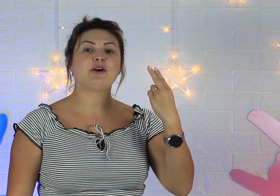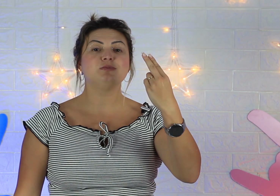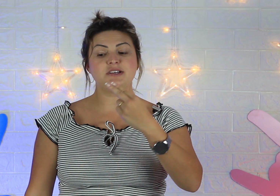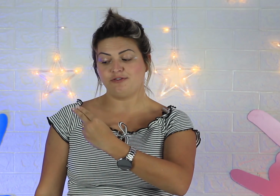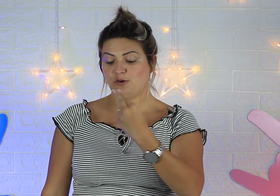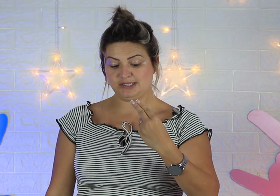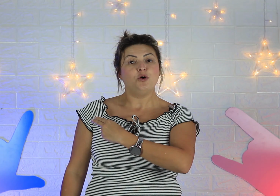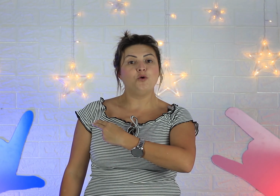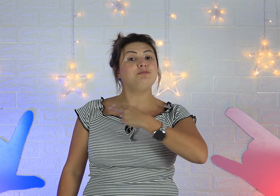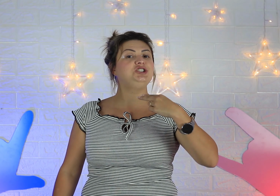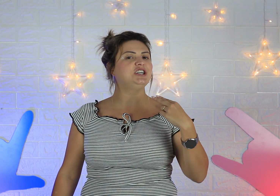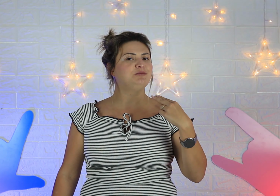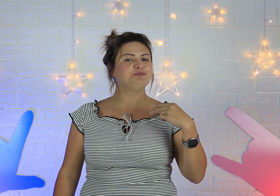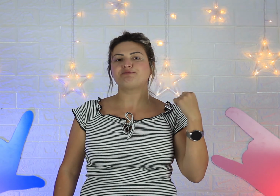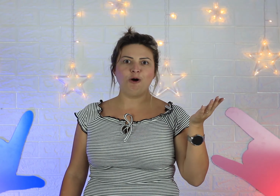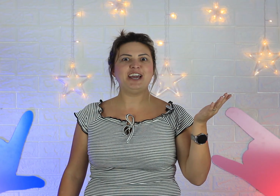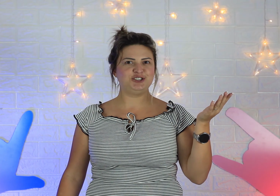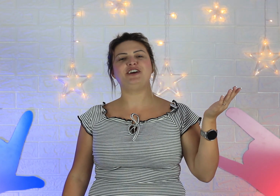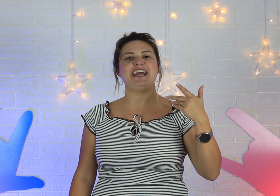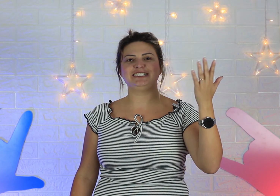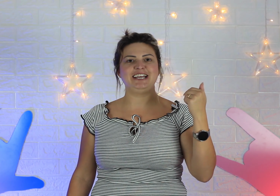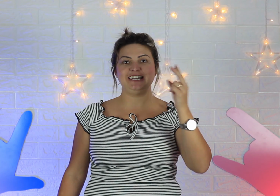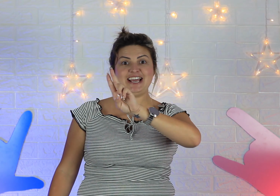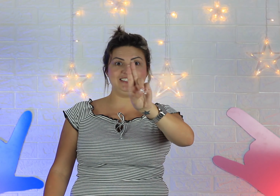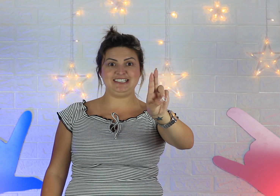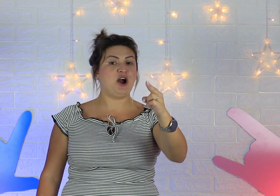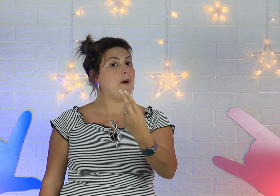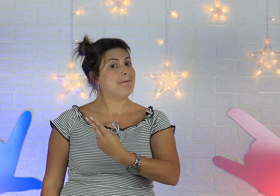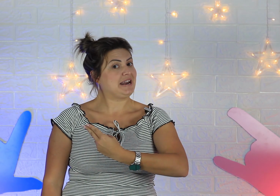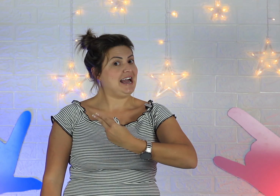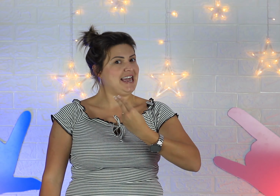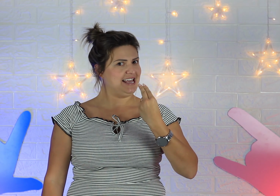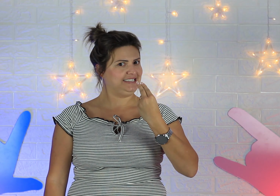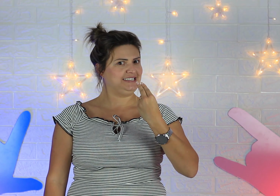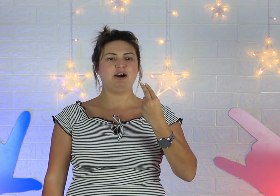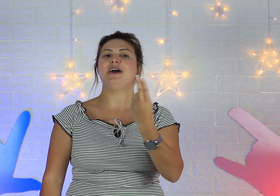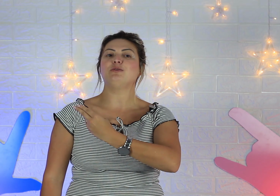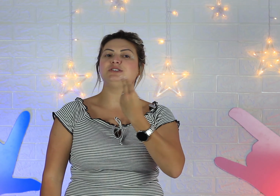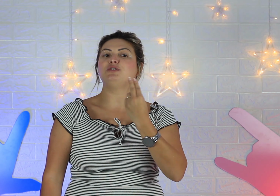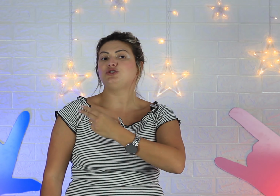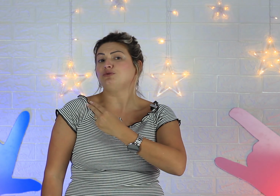sinal aqui é como se fosse um me chamo qual que é a diferença né Desse sinal para esse sinal é como